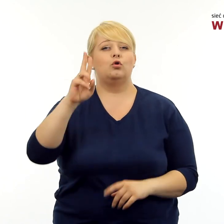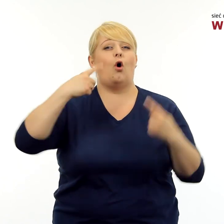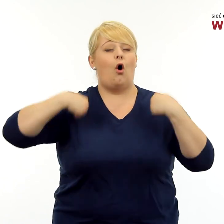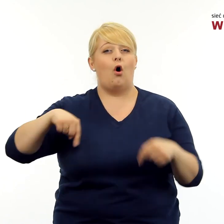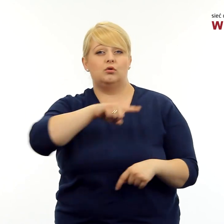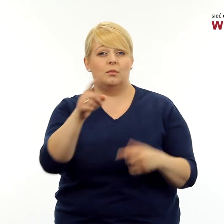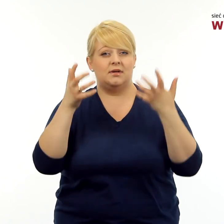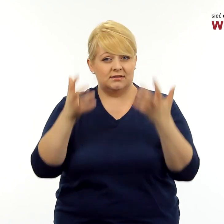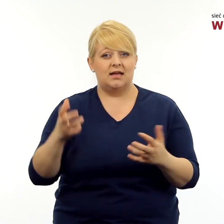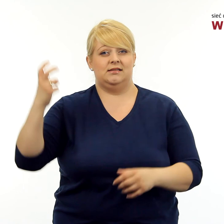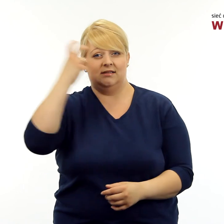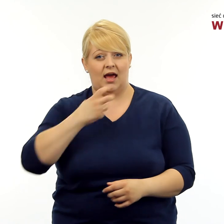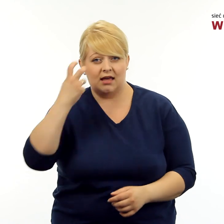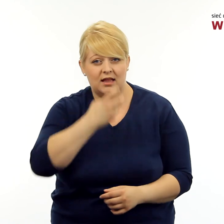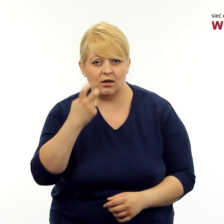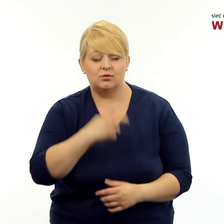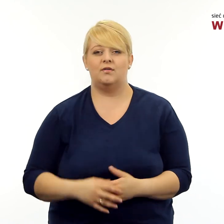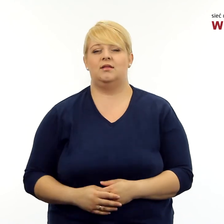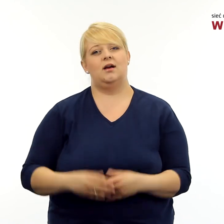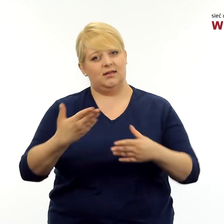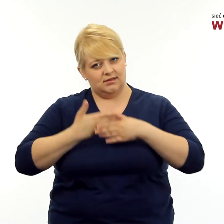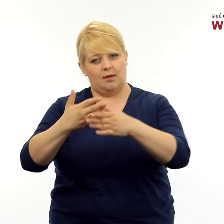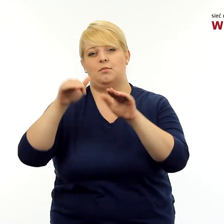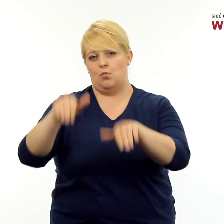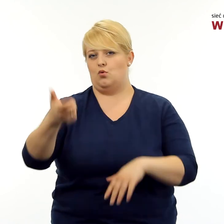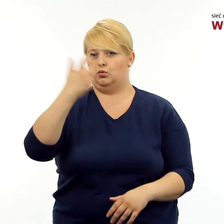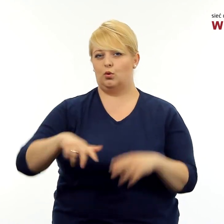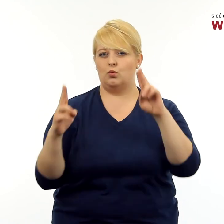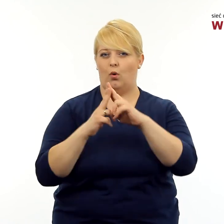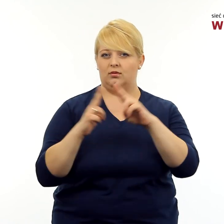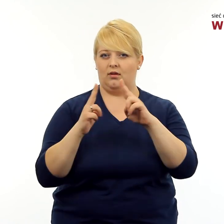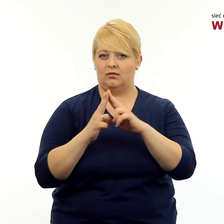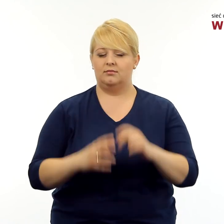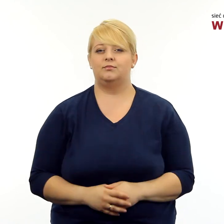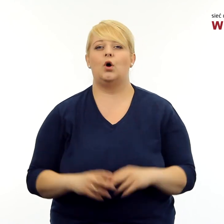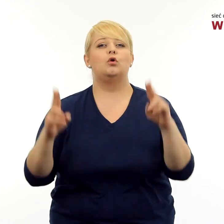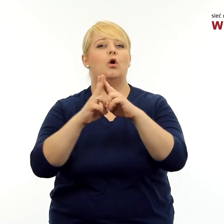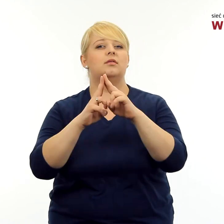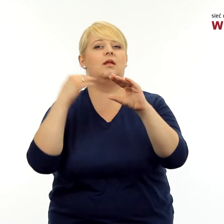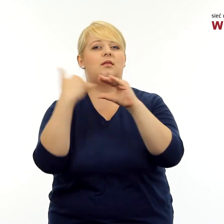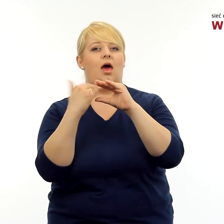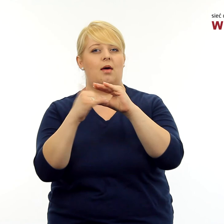Osoby zainteresowane zachęcamy do kontaktu pod adresem: